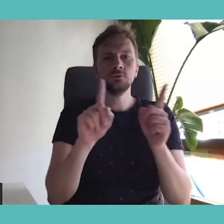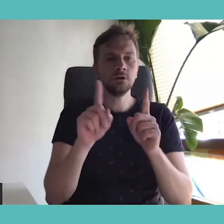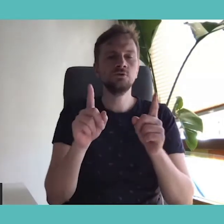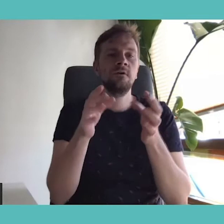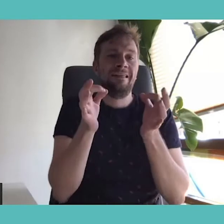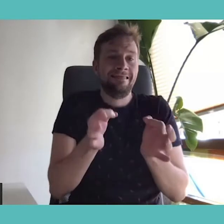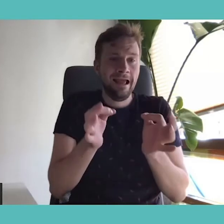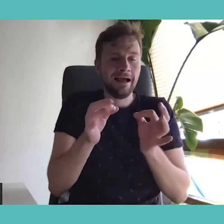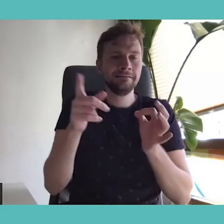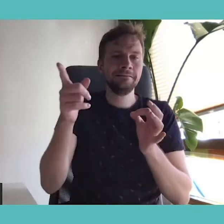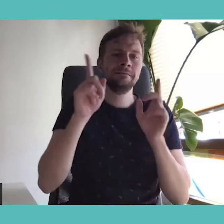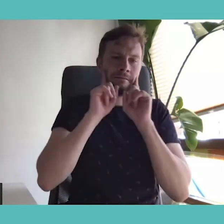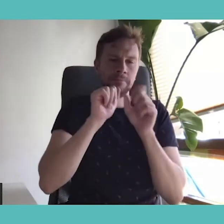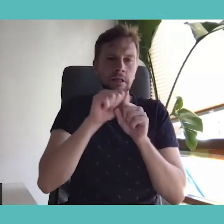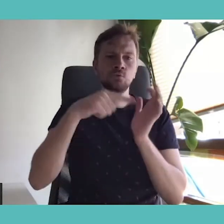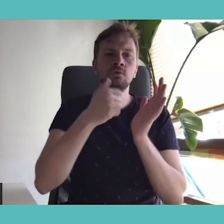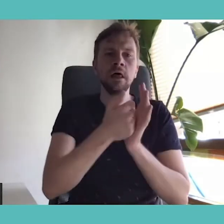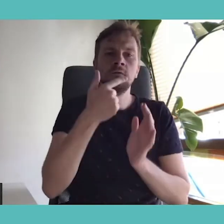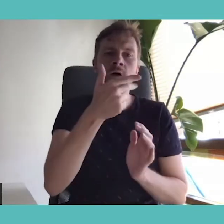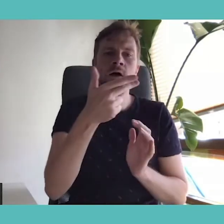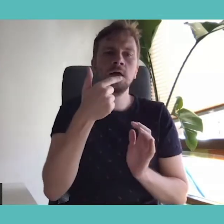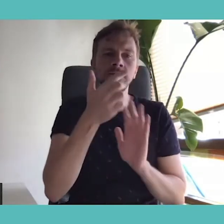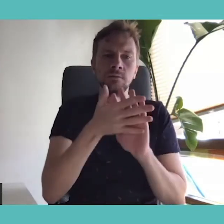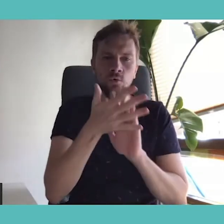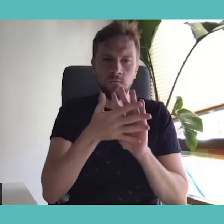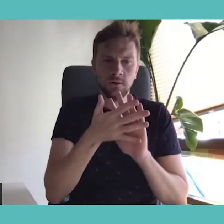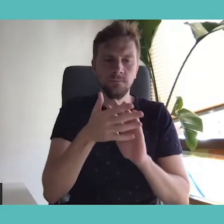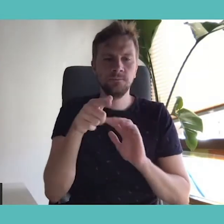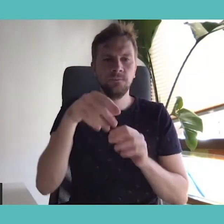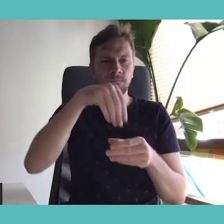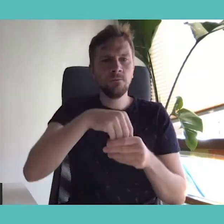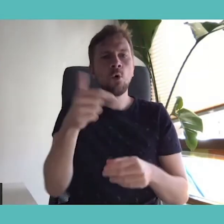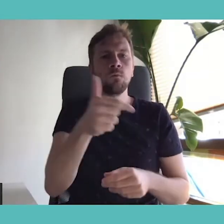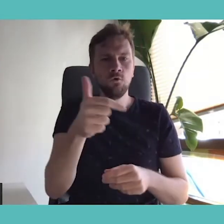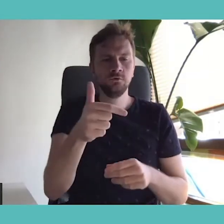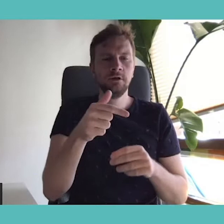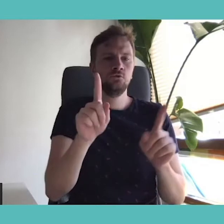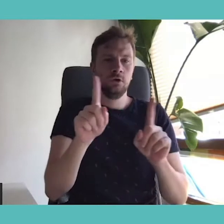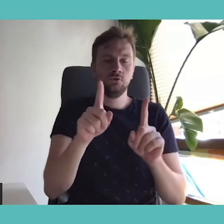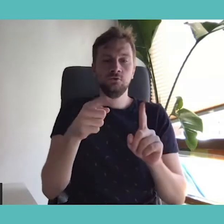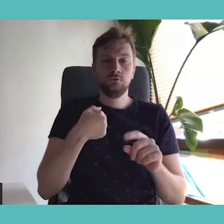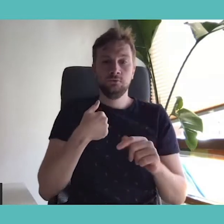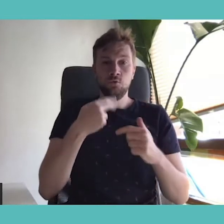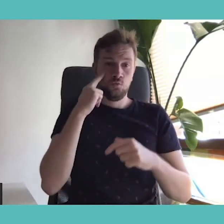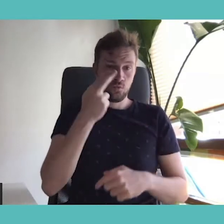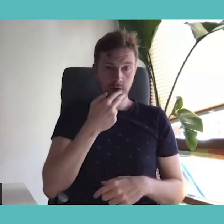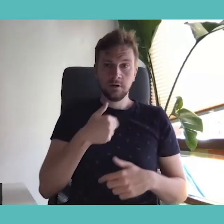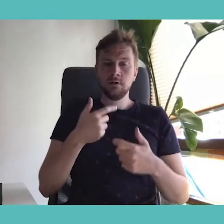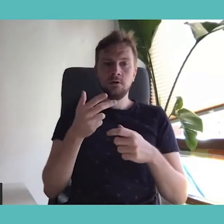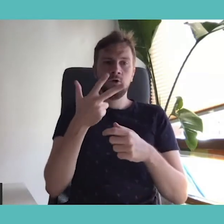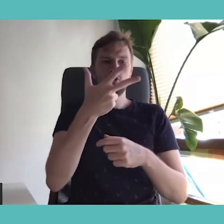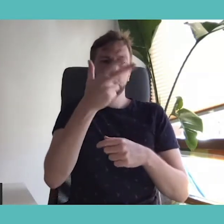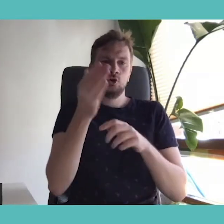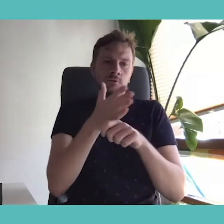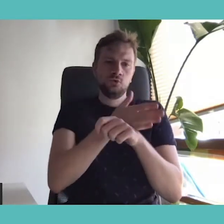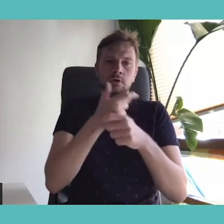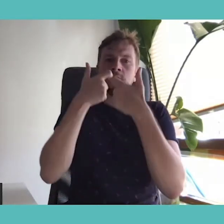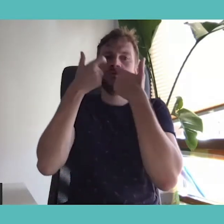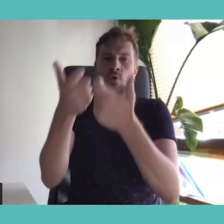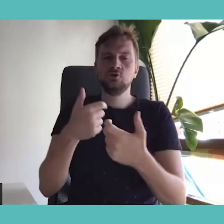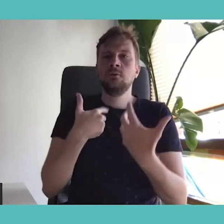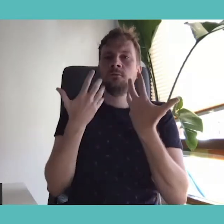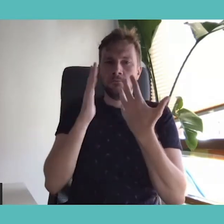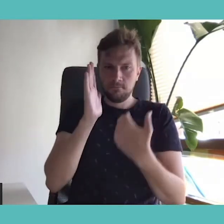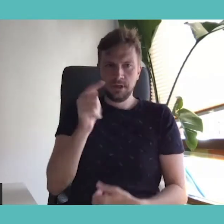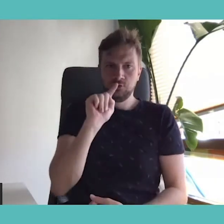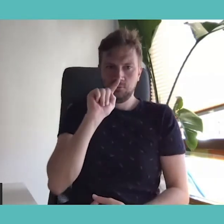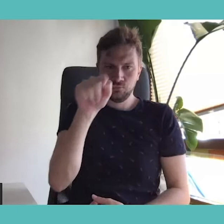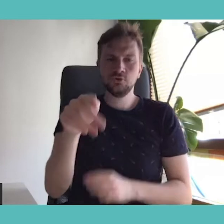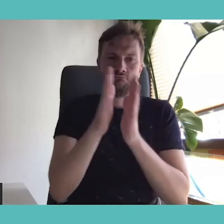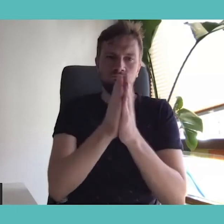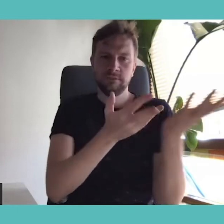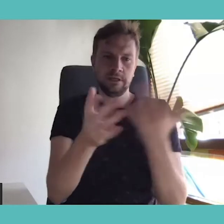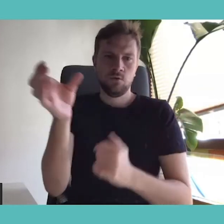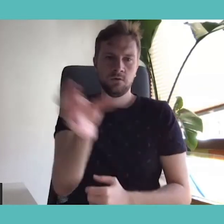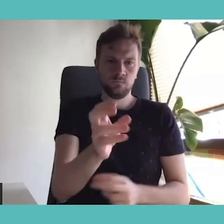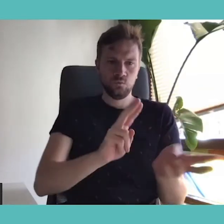Teraz jest ustawa na temat języka migowego. Na 3 dni wczesniej Głuchy zgłasza w urzędzie potrzebę tłumaczenia. Urząd ma zapewnić tłumaczenie.